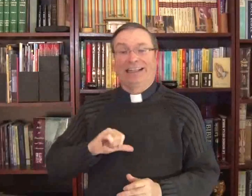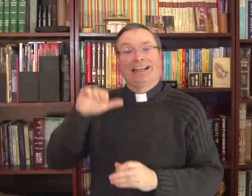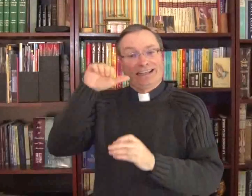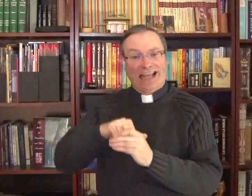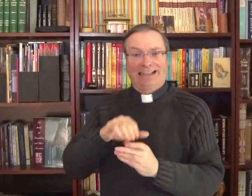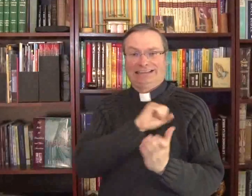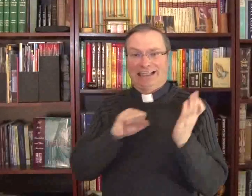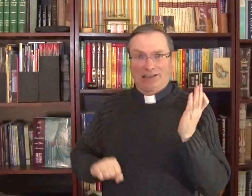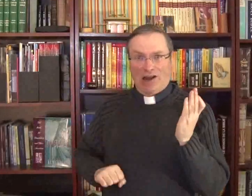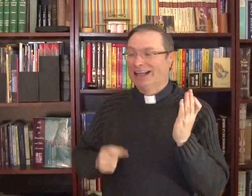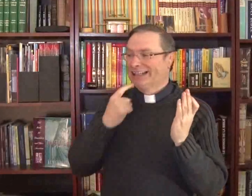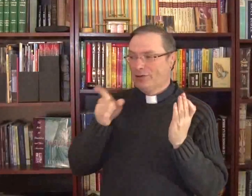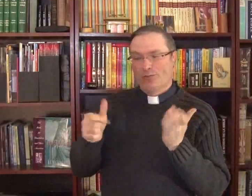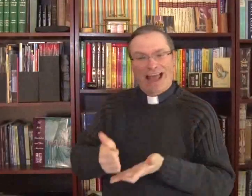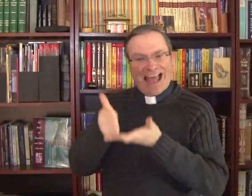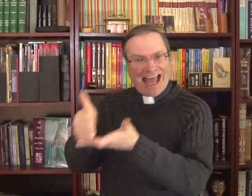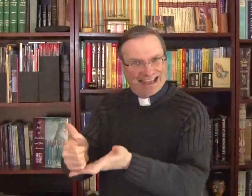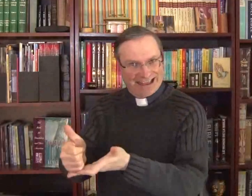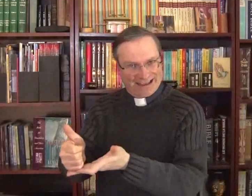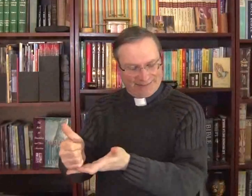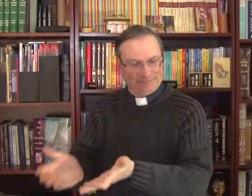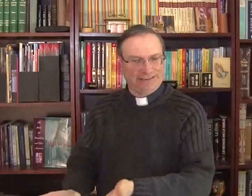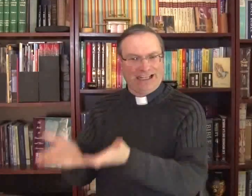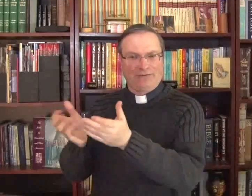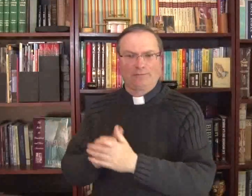dans le Seigneur qui lui aide.